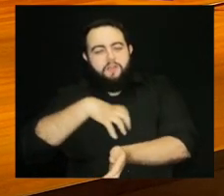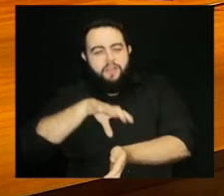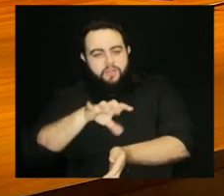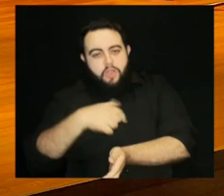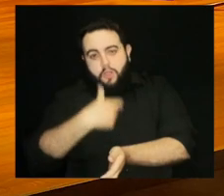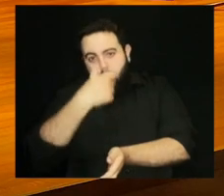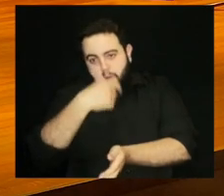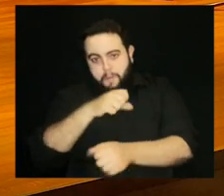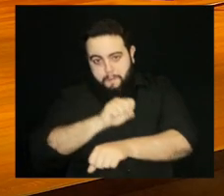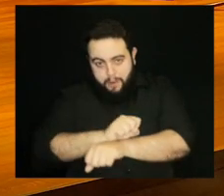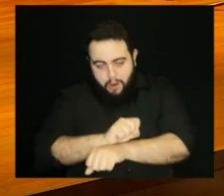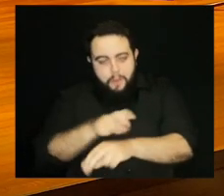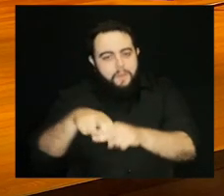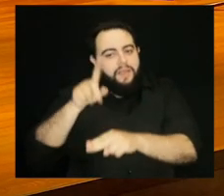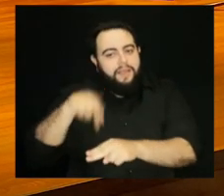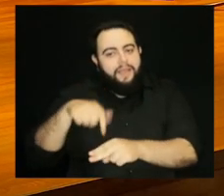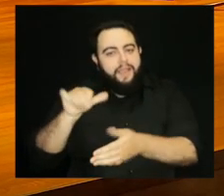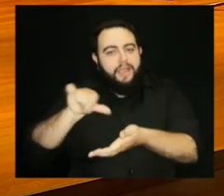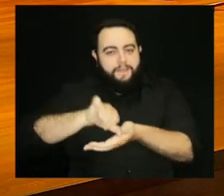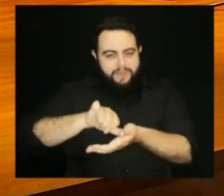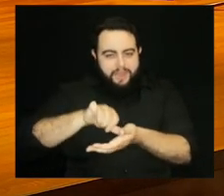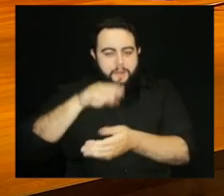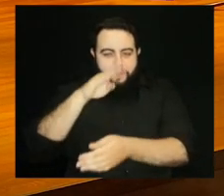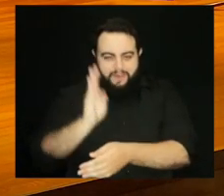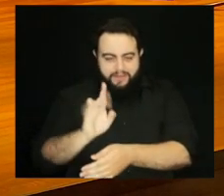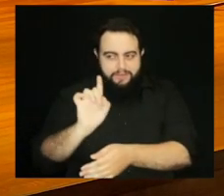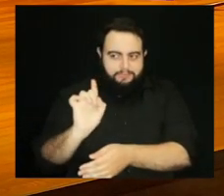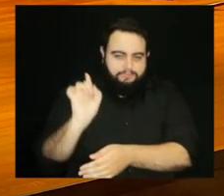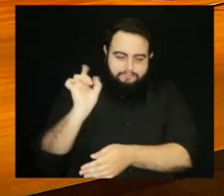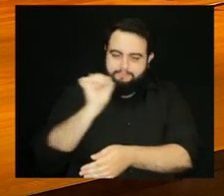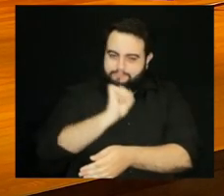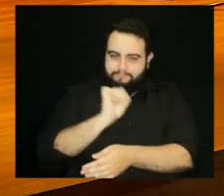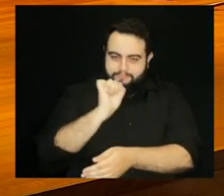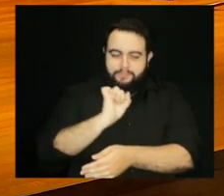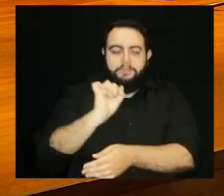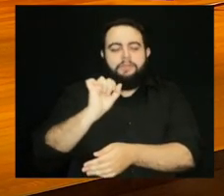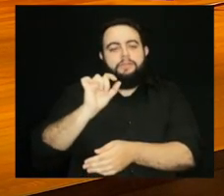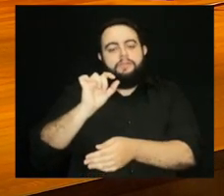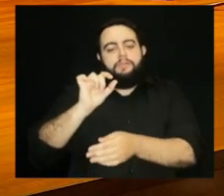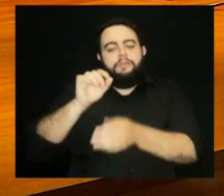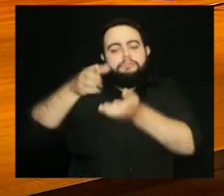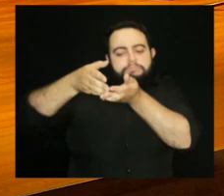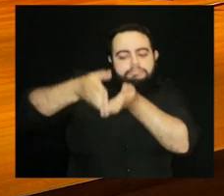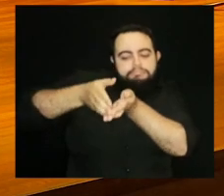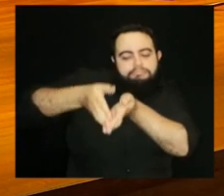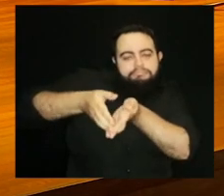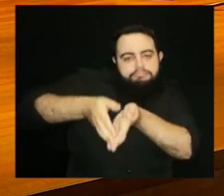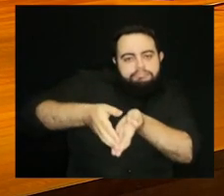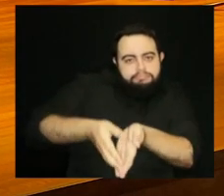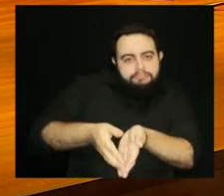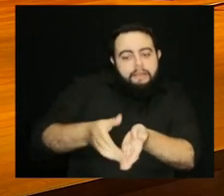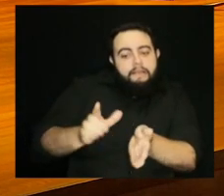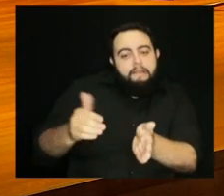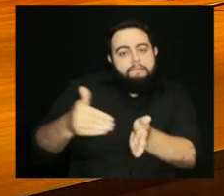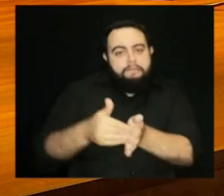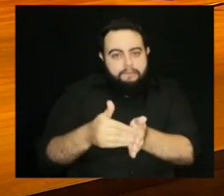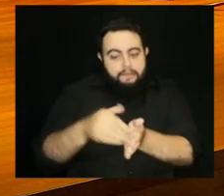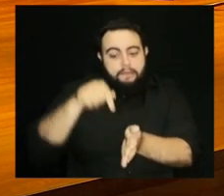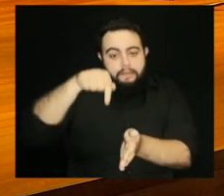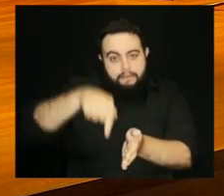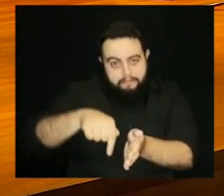pela barra de Rio Grande, sobe a Lagoa dos Patos para chegar até aqui nessa confluência